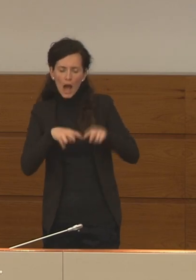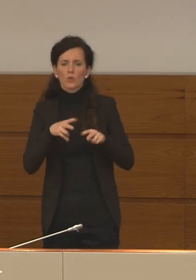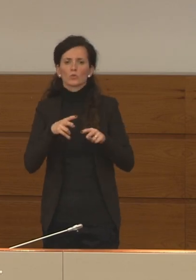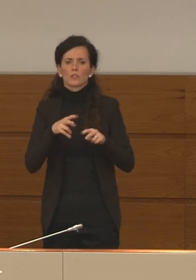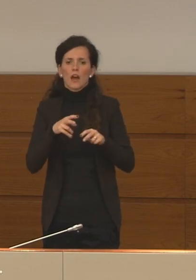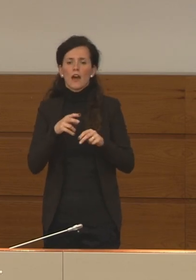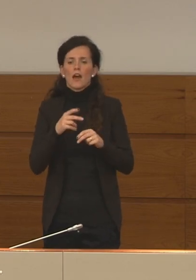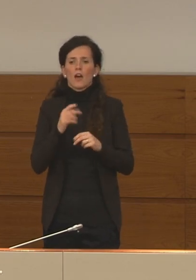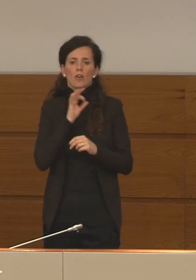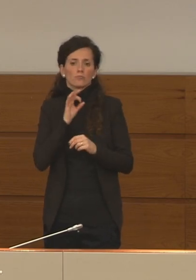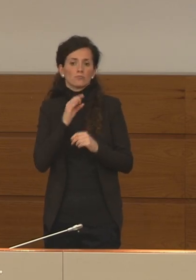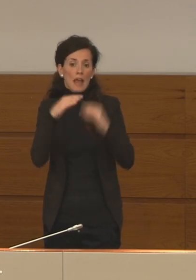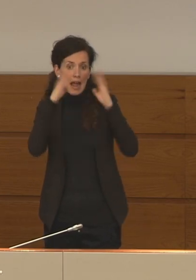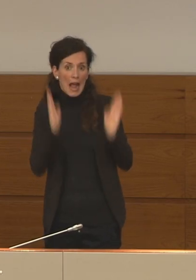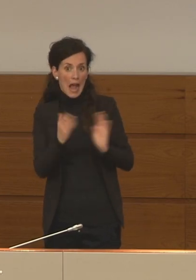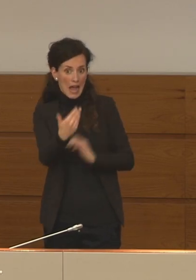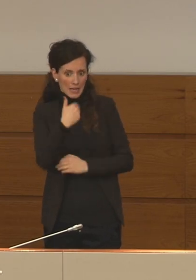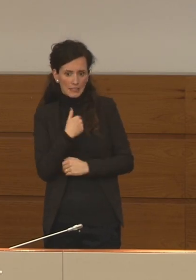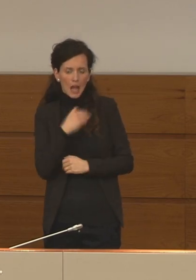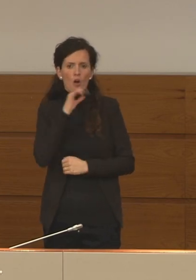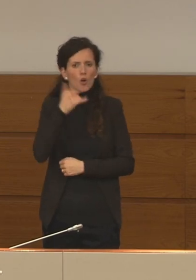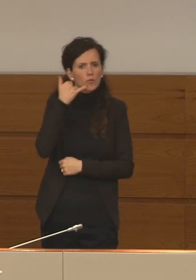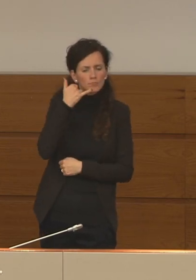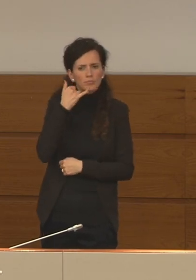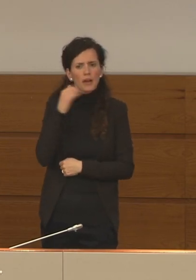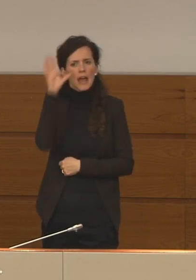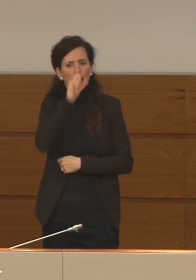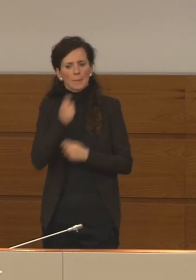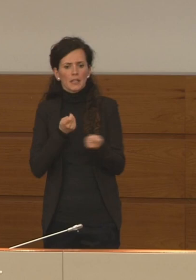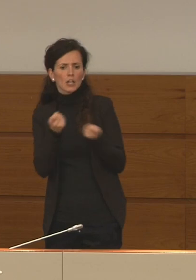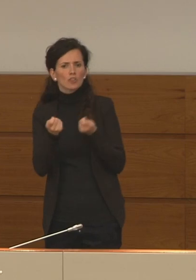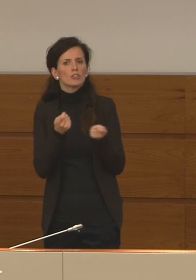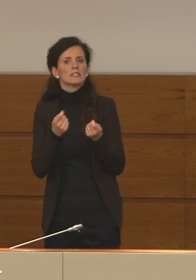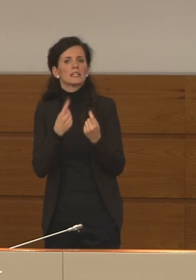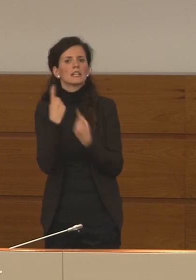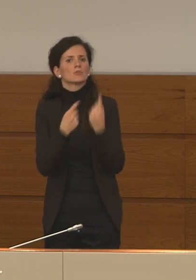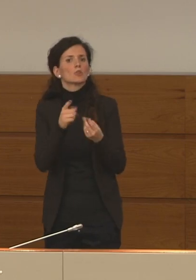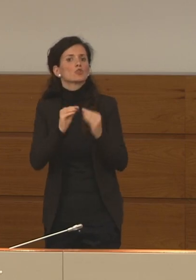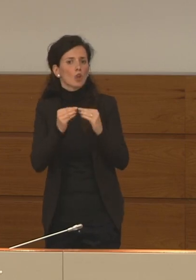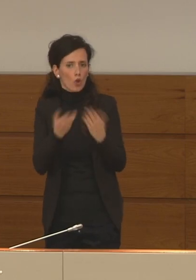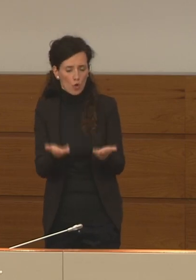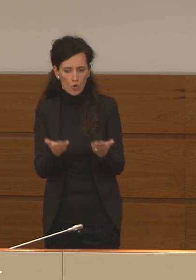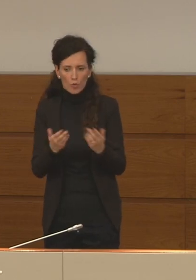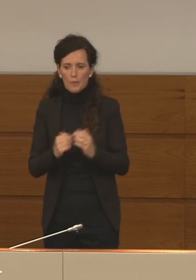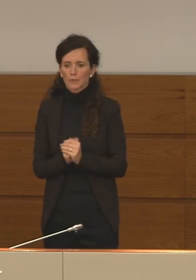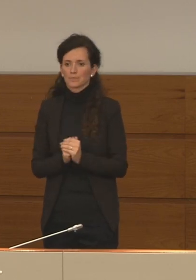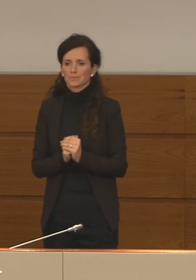gestire la cosa. Il dato interessante e utile in